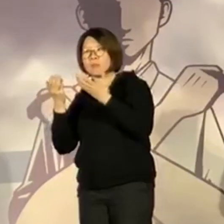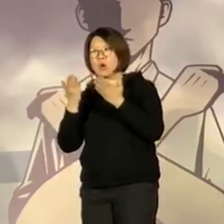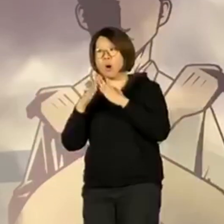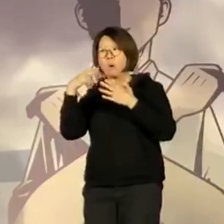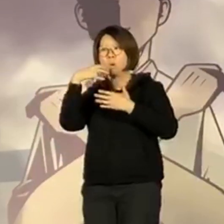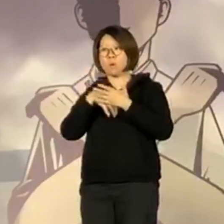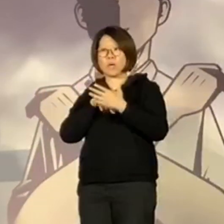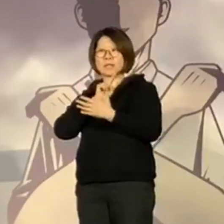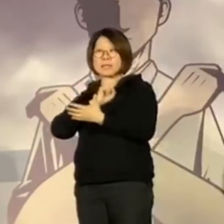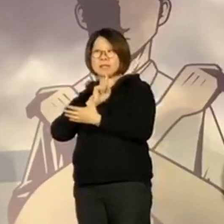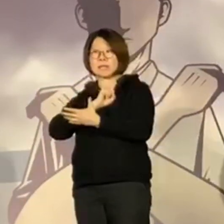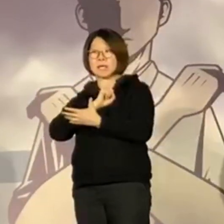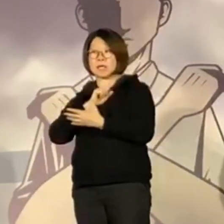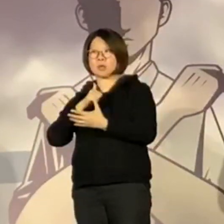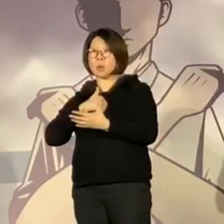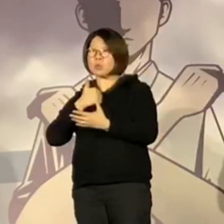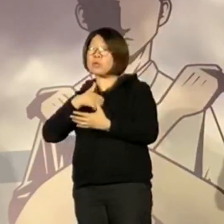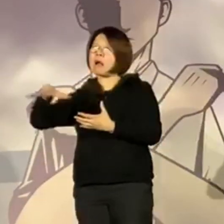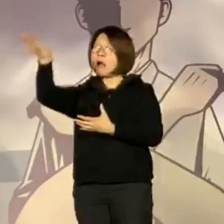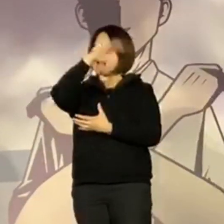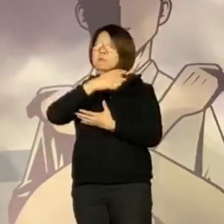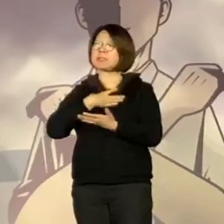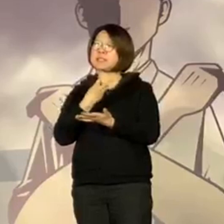我們要聯繫相關不同的學校